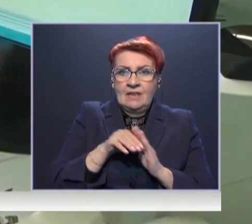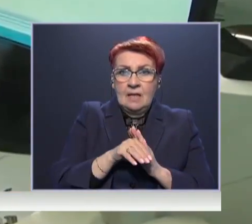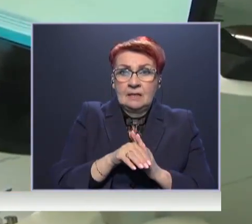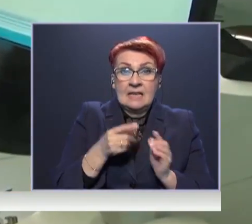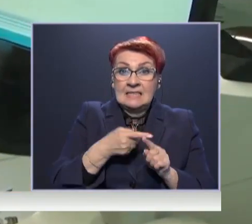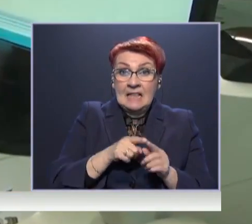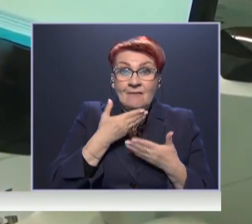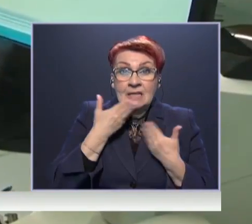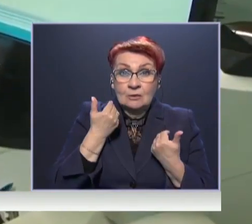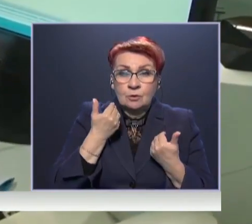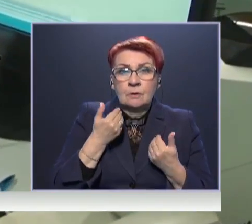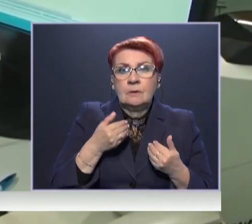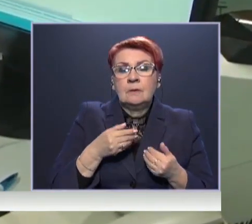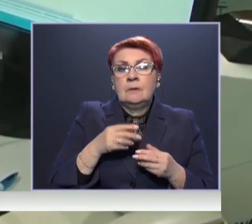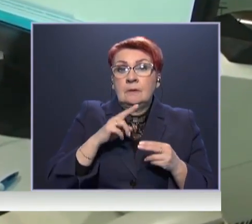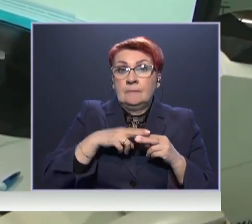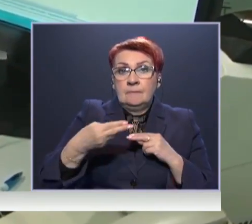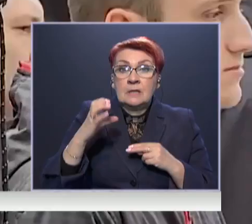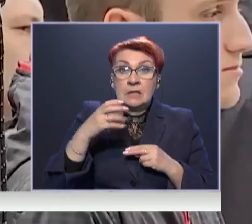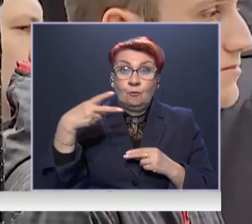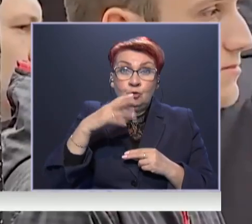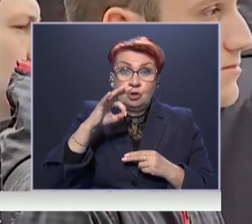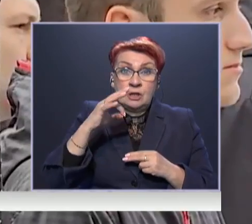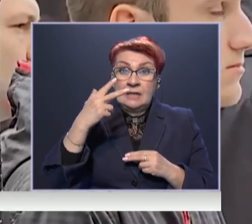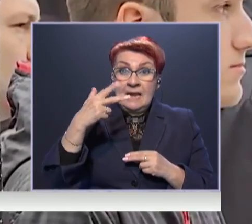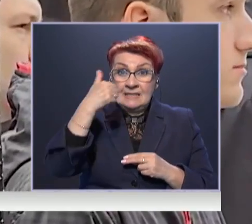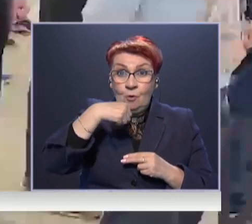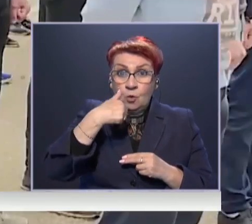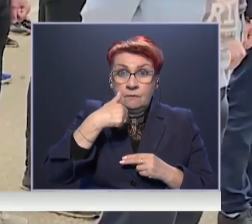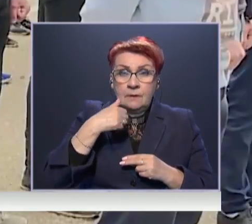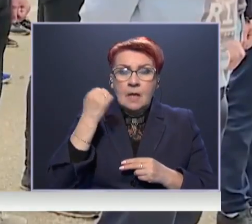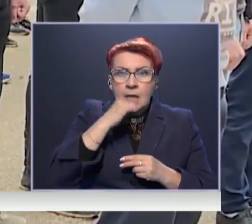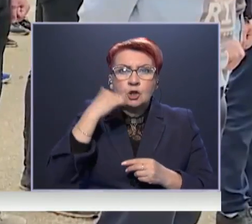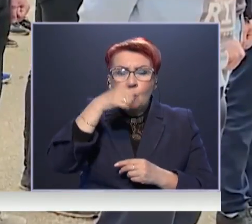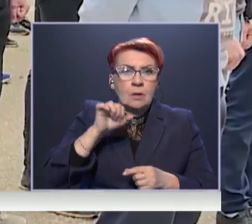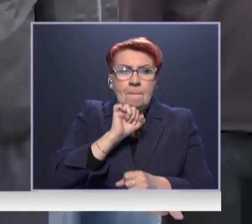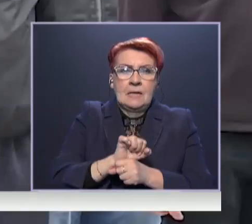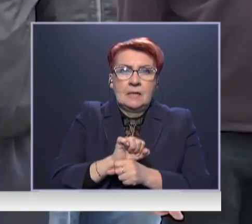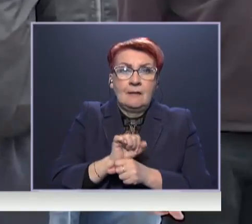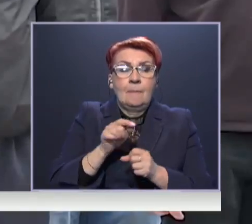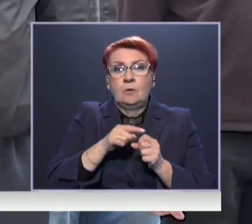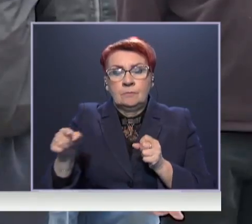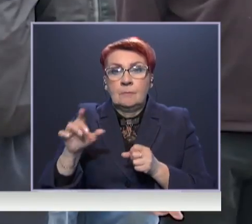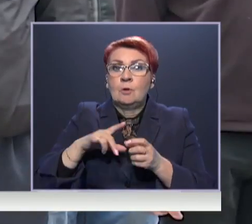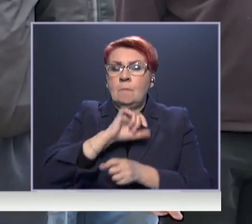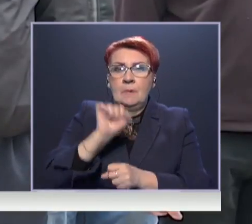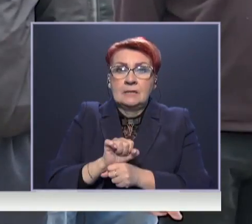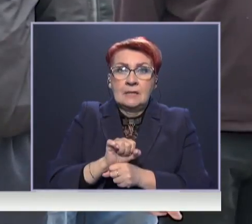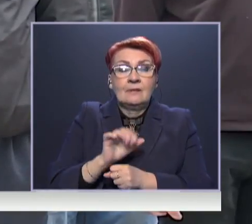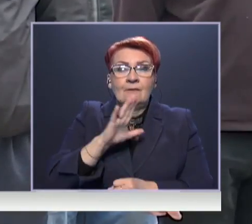подобная компенсация с 2003 года ежегодно приостанавливается также Владимир Путин подписал закон позволяющий призывать